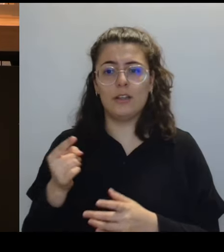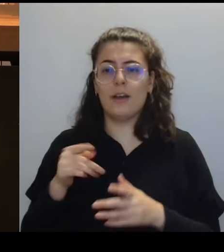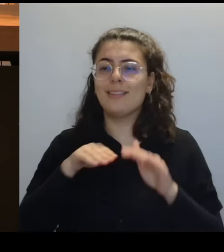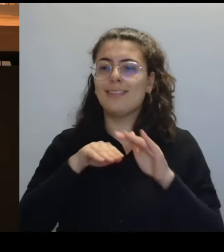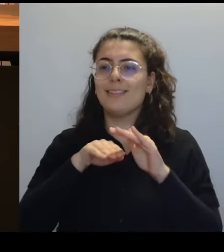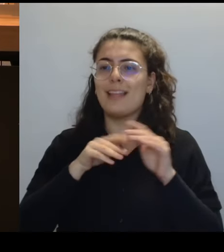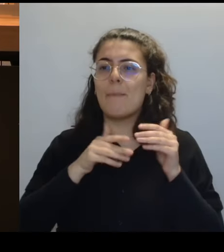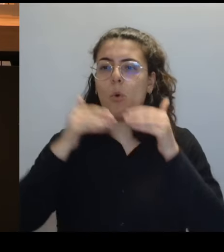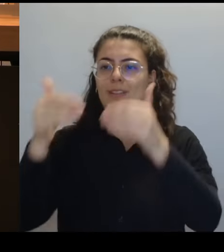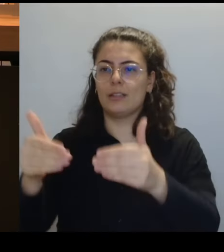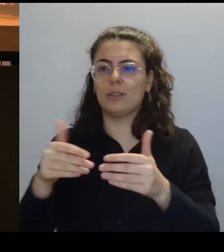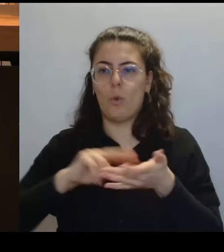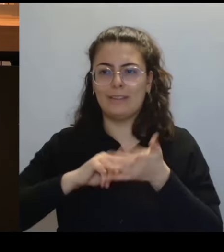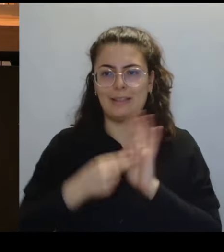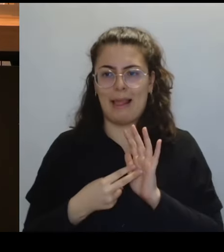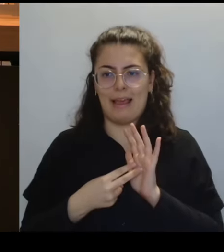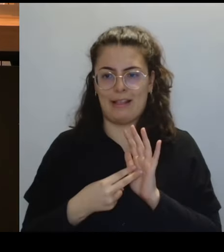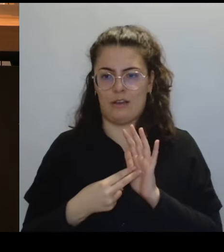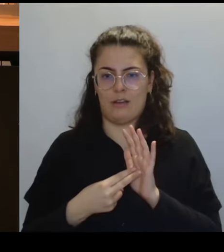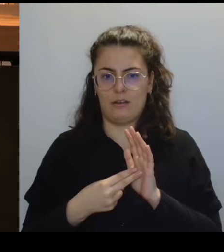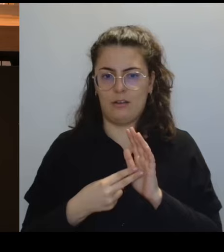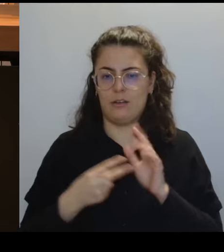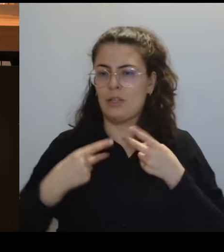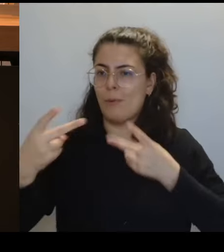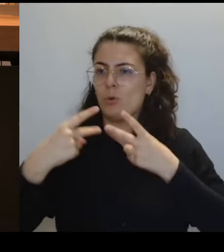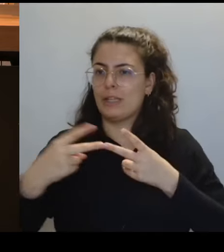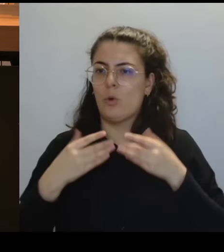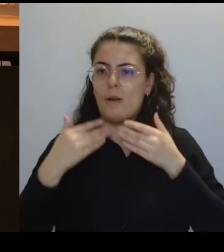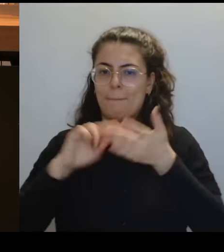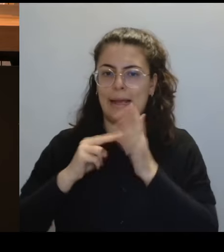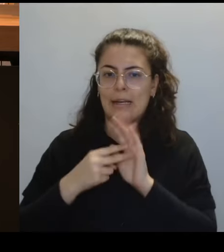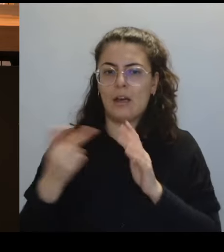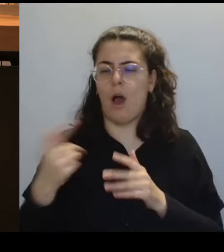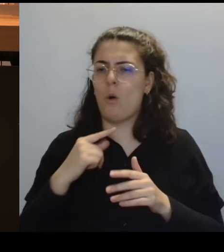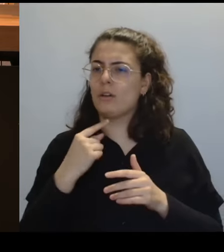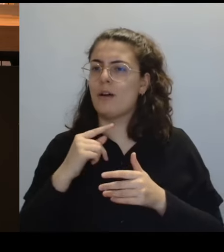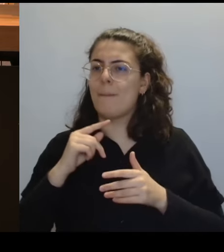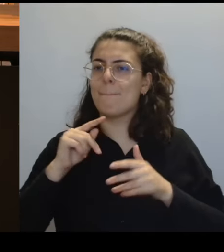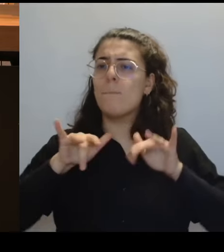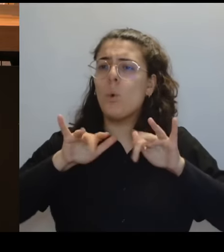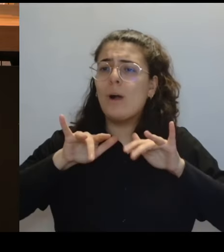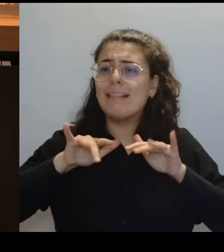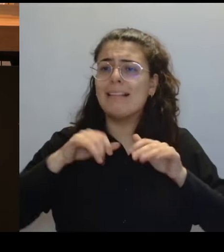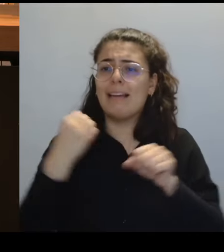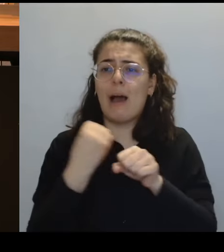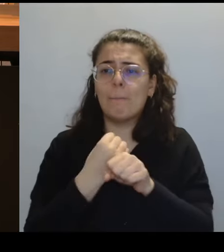erarbeitet, hier immer von Bürokratieabbau spricht. Das kann man einfach auch wirklich, muss man einfach